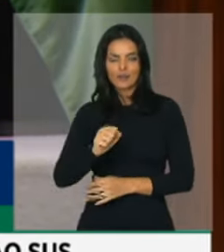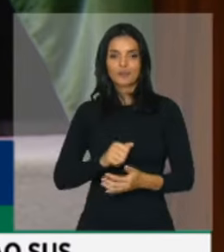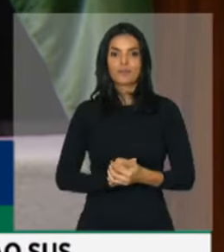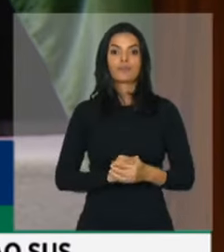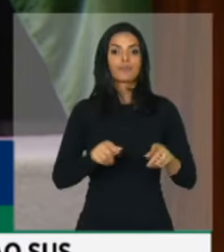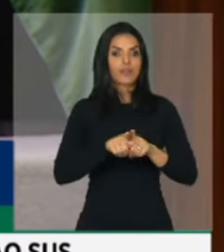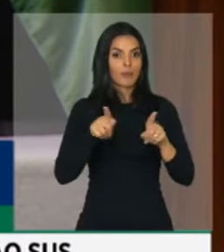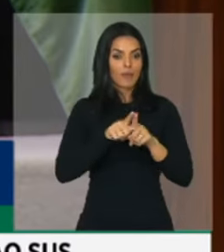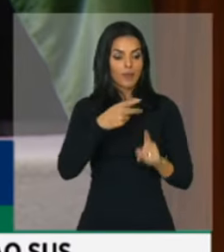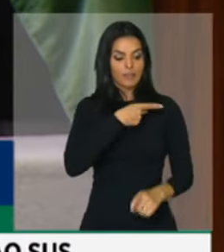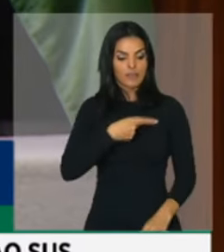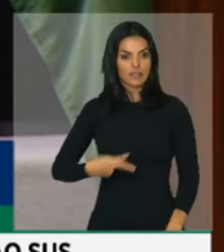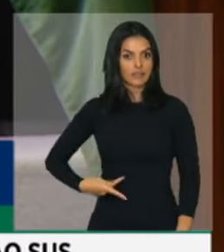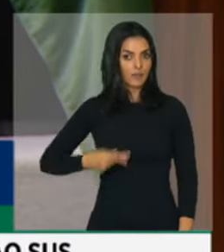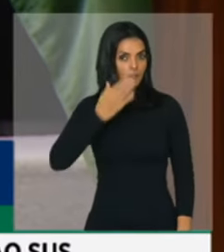PRESIDENTE MICHEL TEMER QUE RETOMOU A DISCUSSÃO DO PAÍS